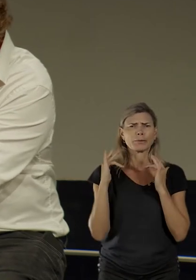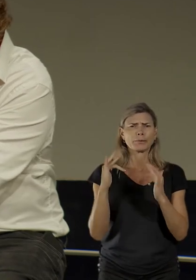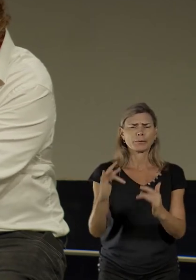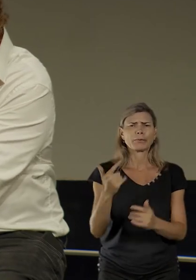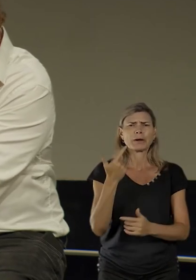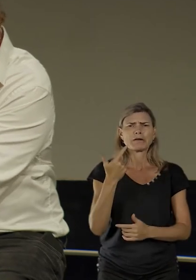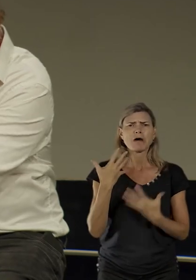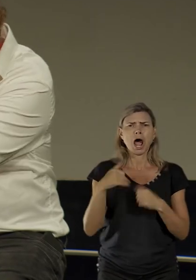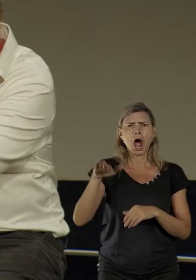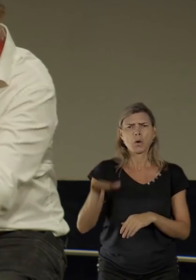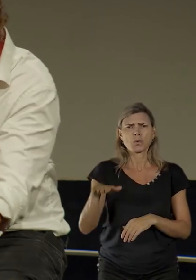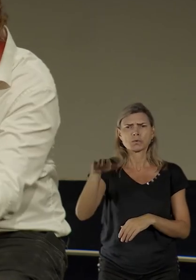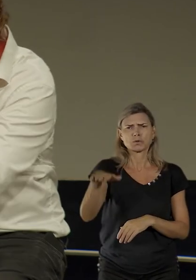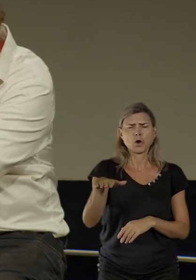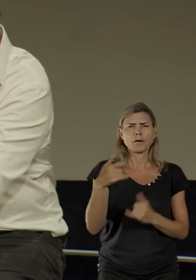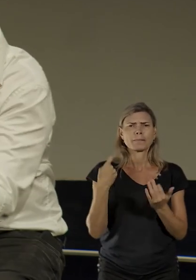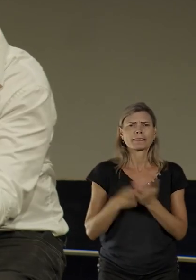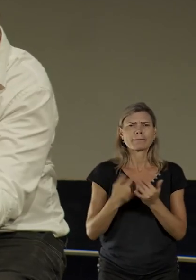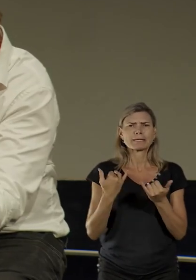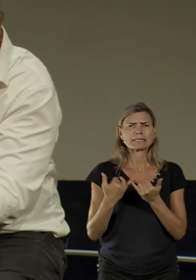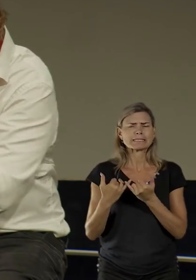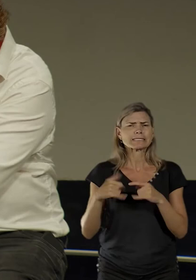Saaby, které jsme obdivovali. Takové ty s tím kulatým zadkem.